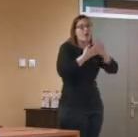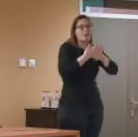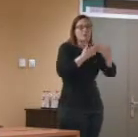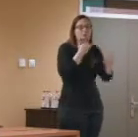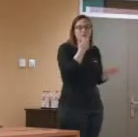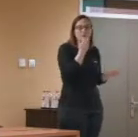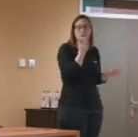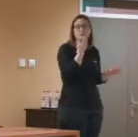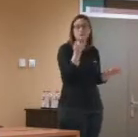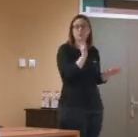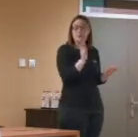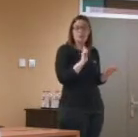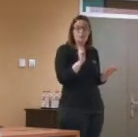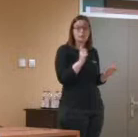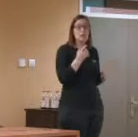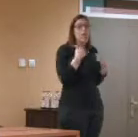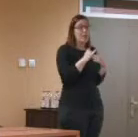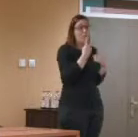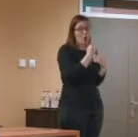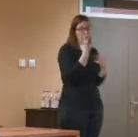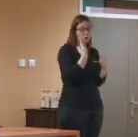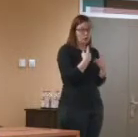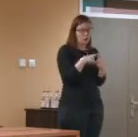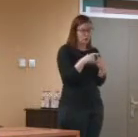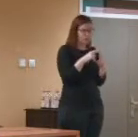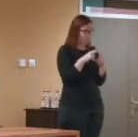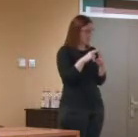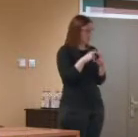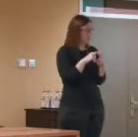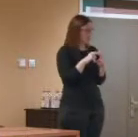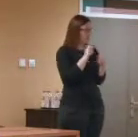me gustaría decir algo. Hay dos cosas que me han llamado la atención